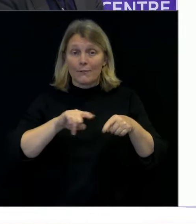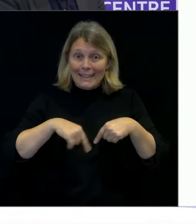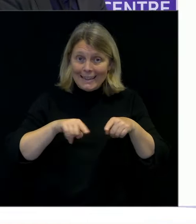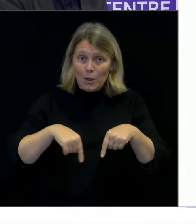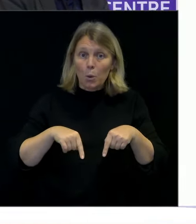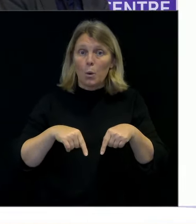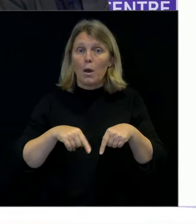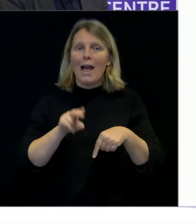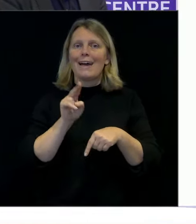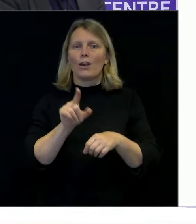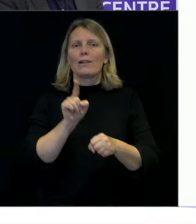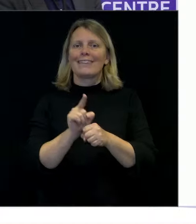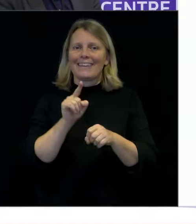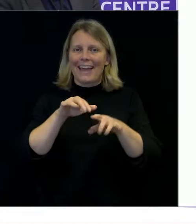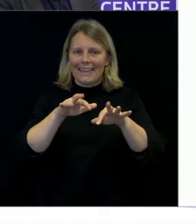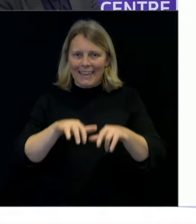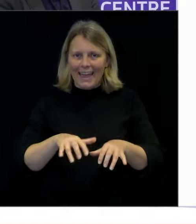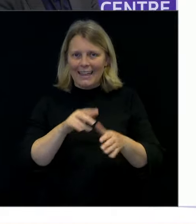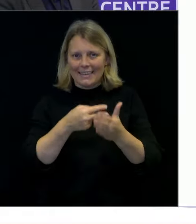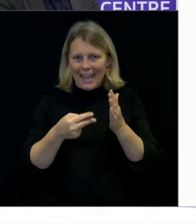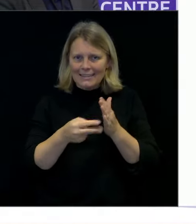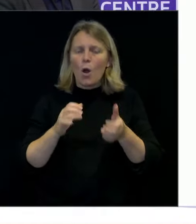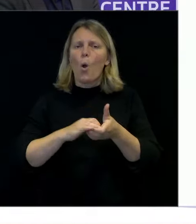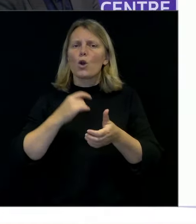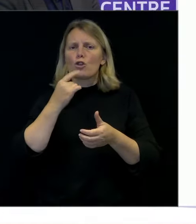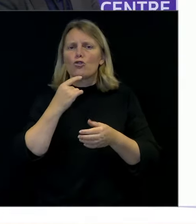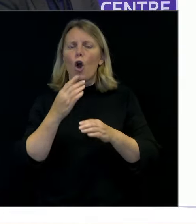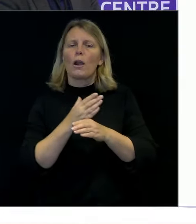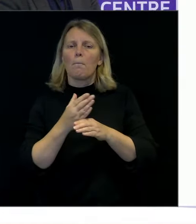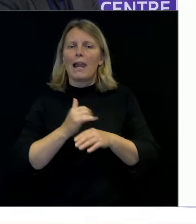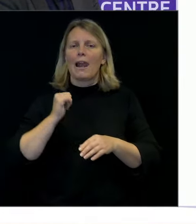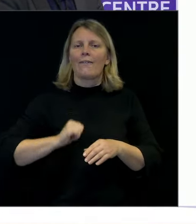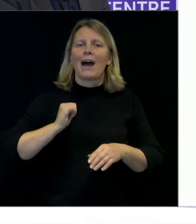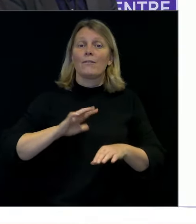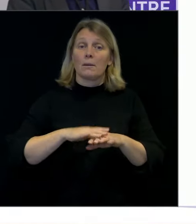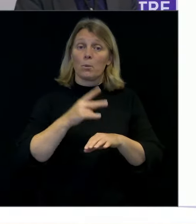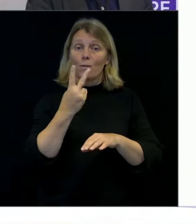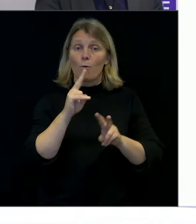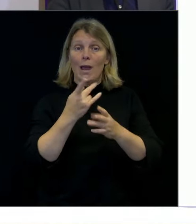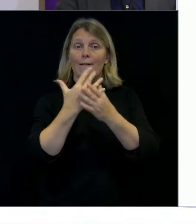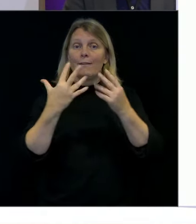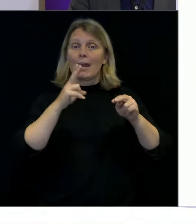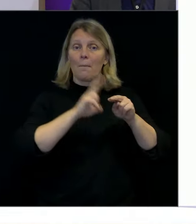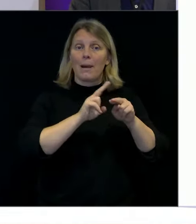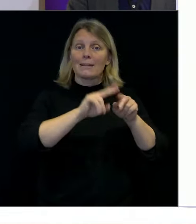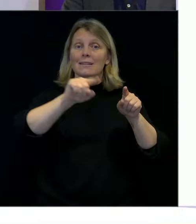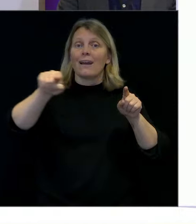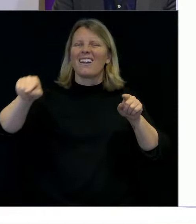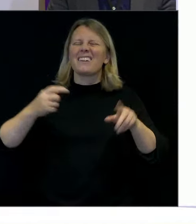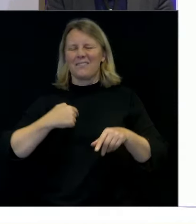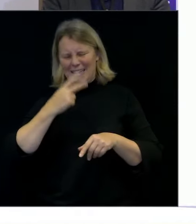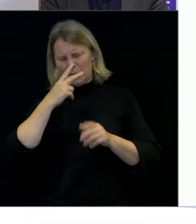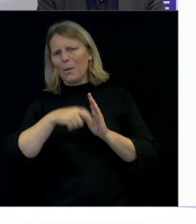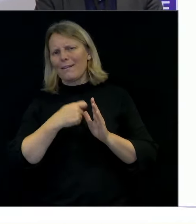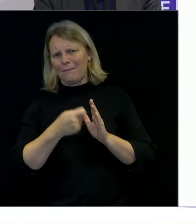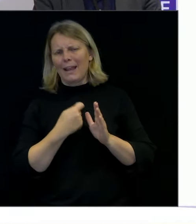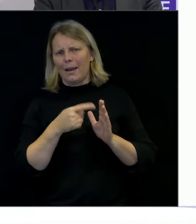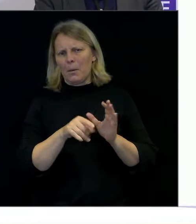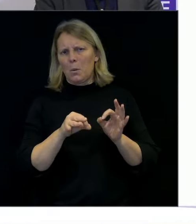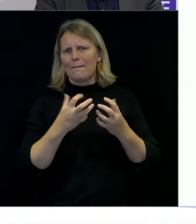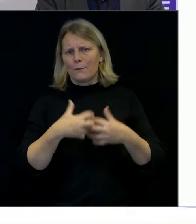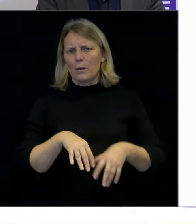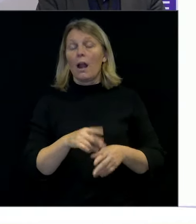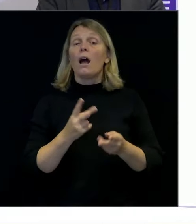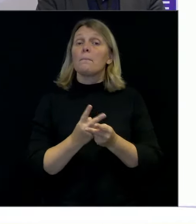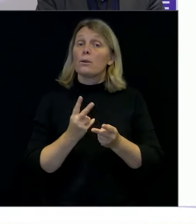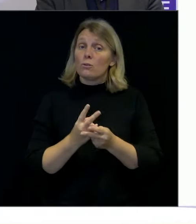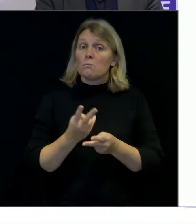som tillhandahåller symmetrisk realtidsöverföring av video, relatidstext,